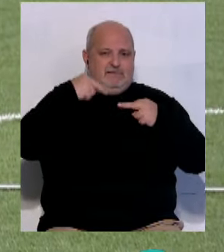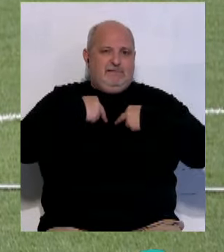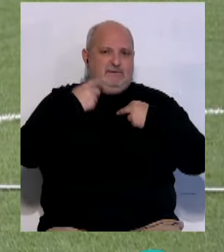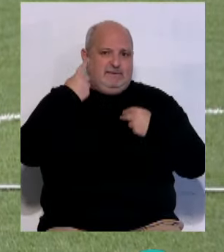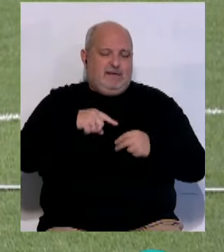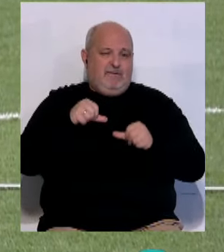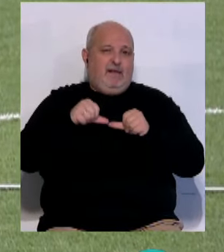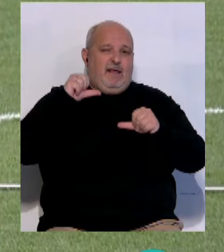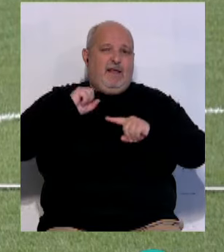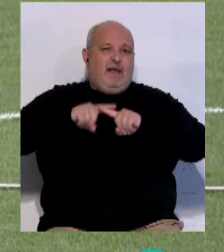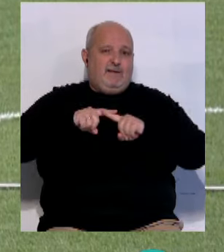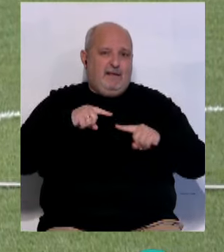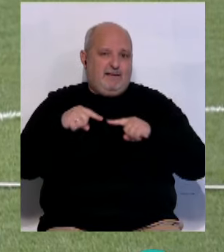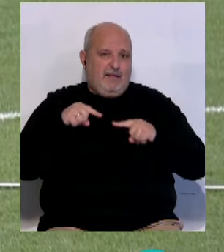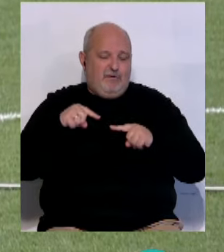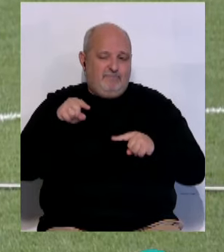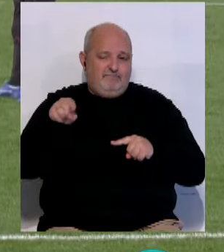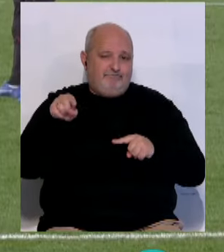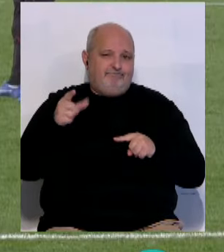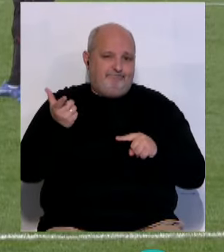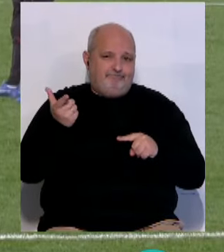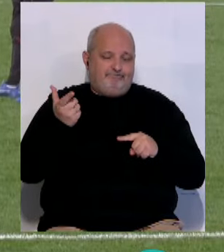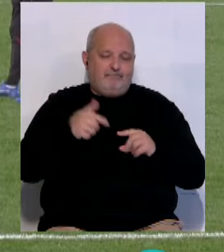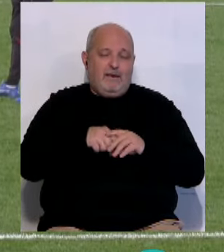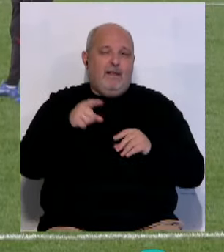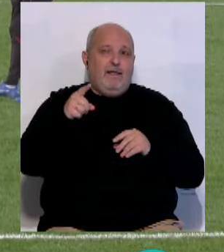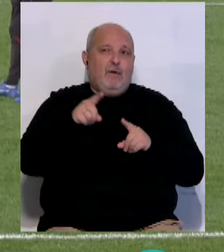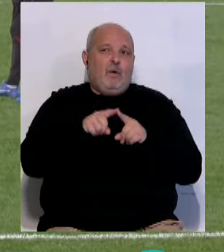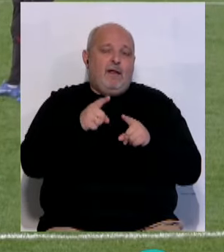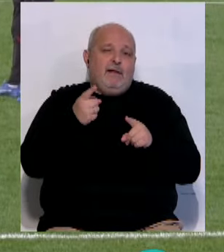el anterior entrenador pero claro yo creo que ese crédito que se había ganado en estos dos